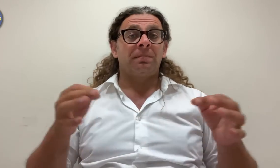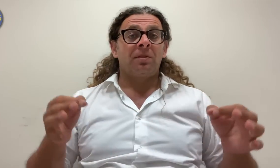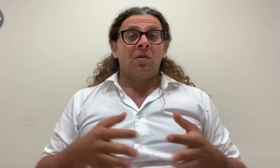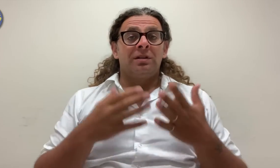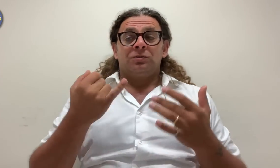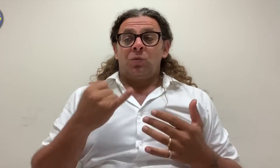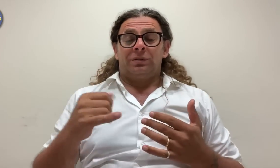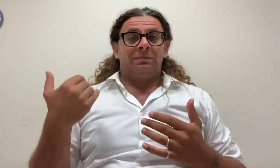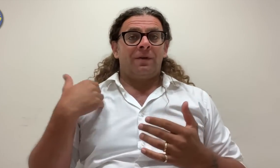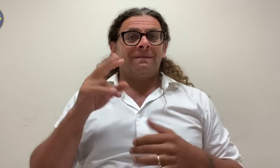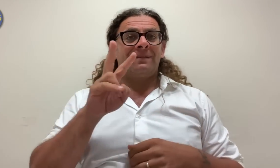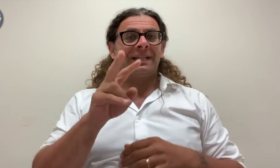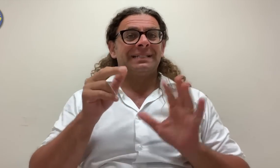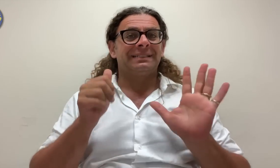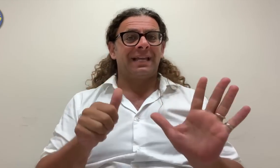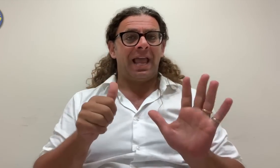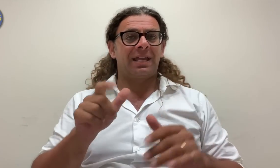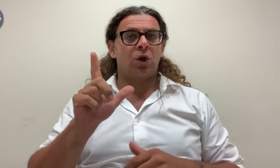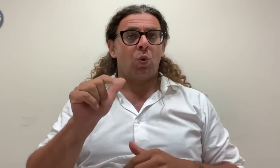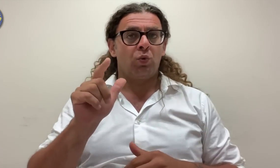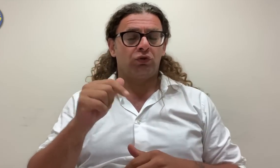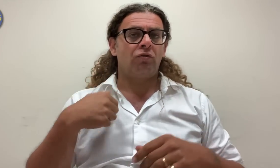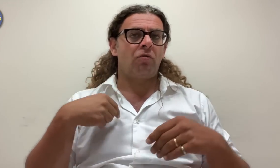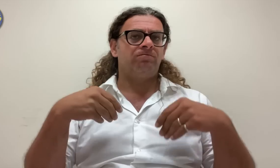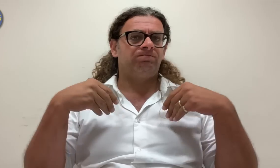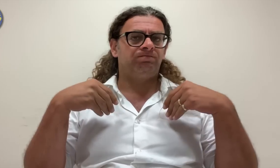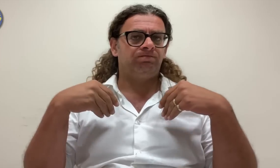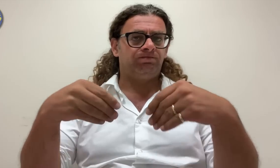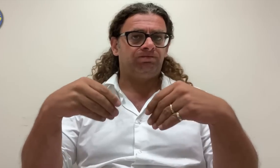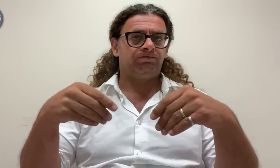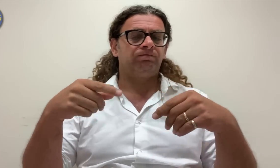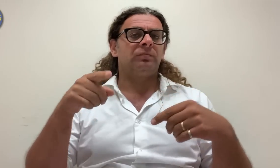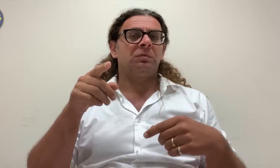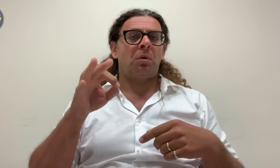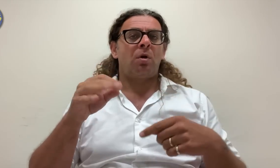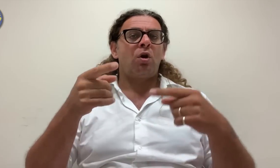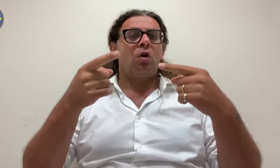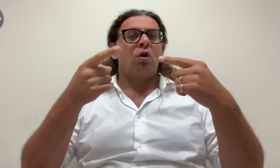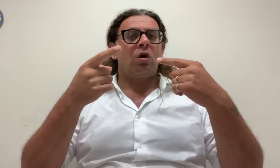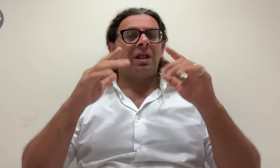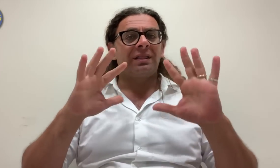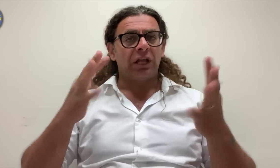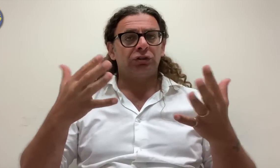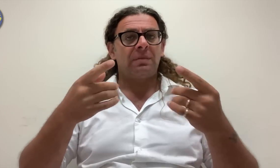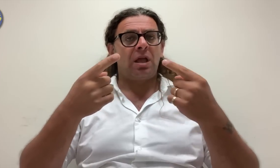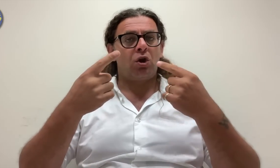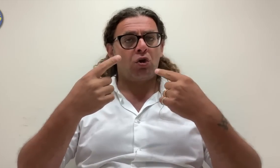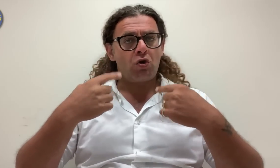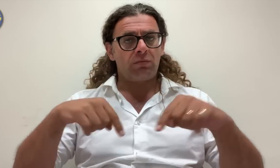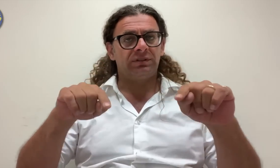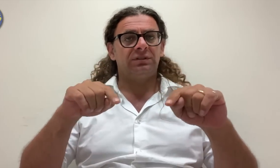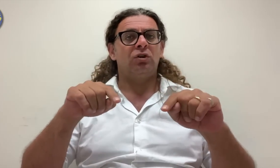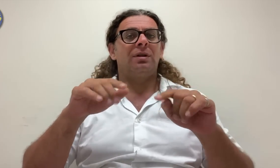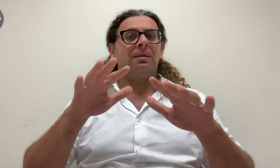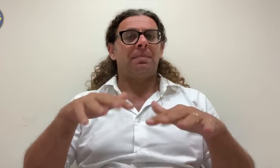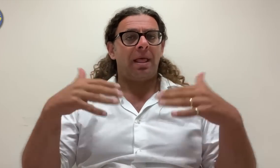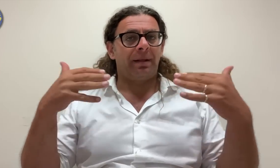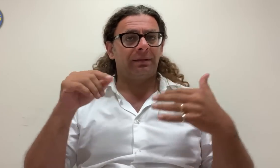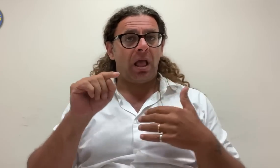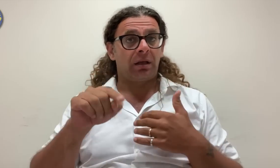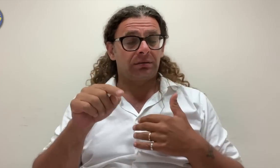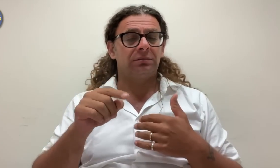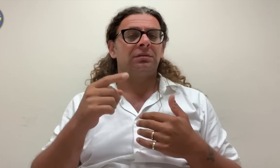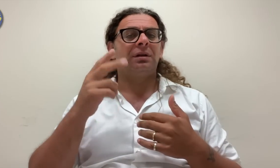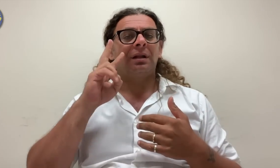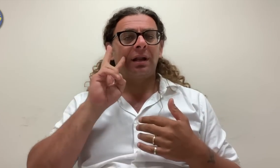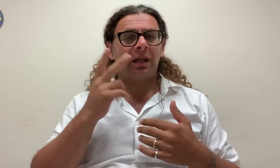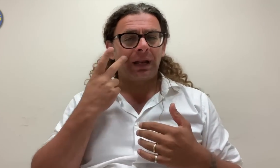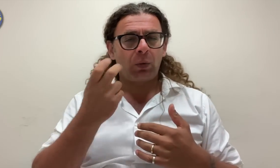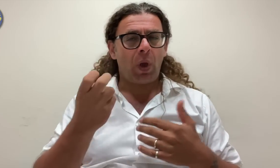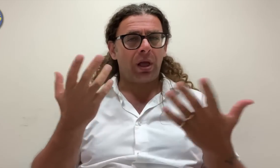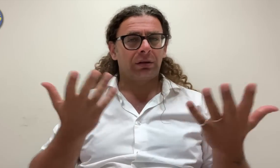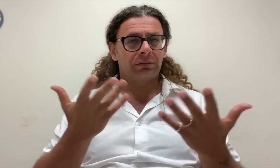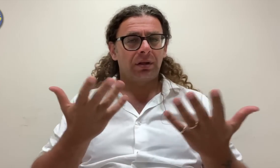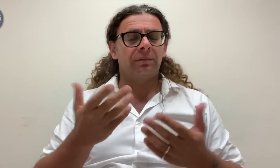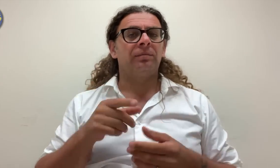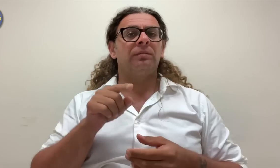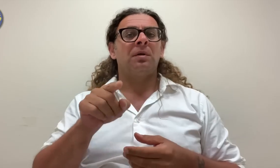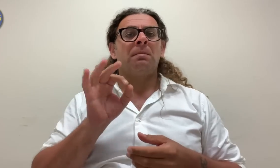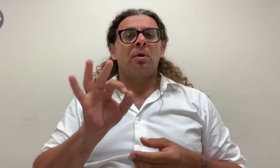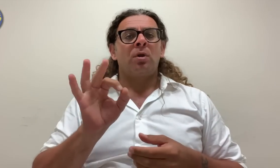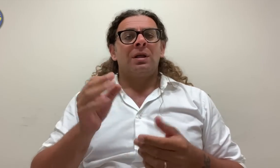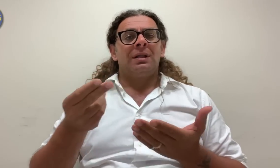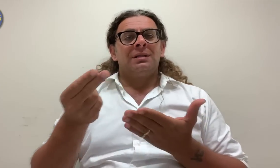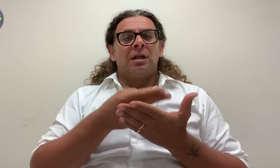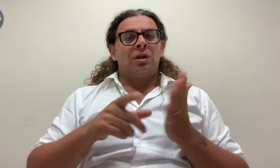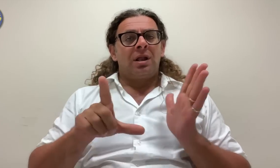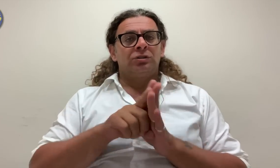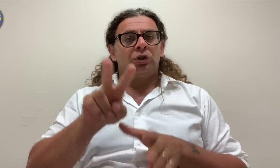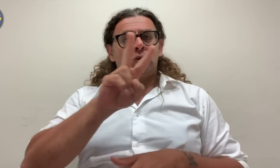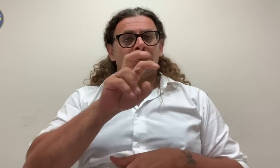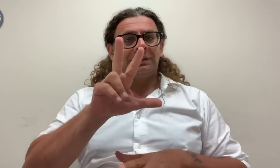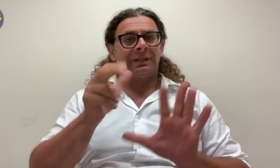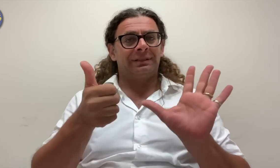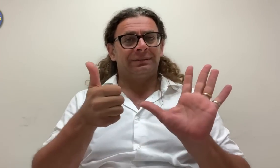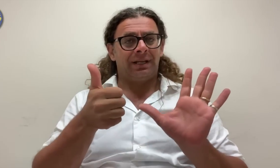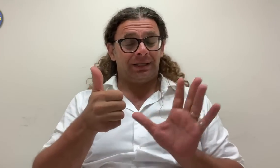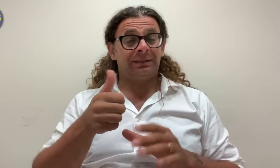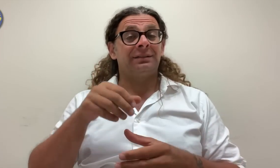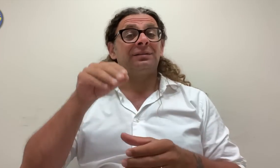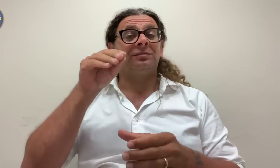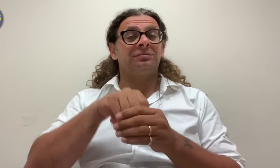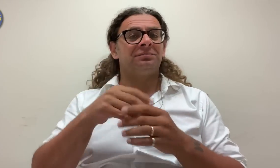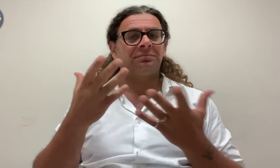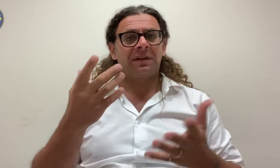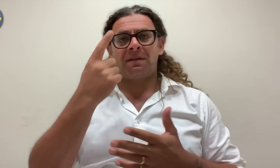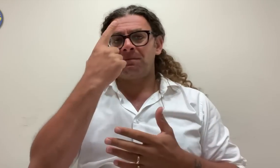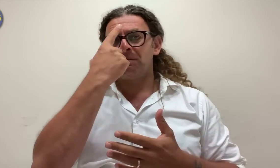L’ENS, inoltre, lo scorso 26 luglio ha preso parte alla 10a Commissione Parlamentare riguardo al Disegno di Legge S. 236 concernente l’internalizzazione